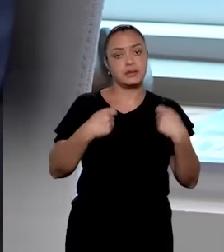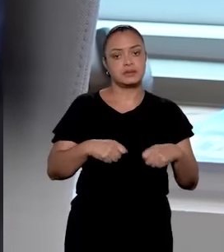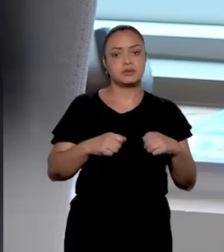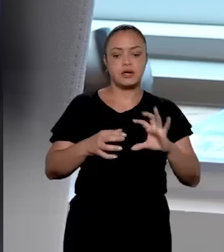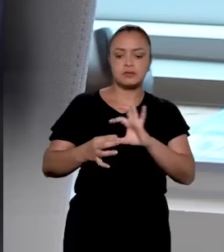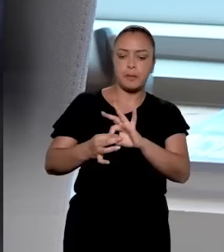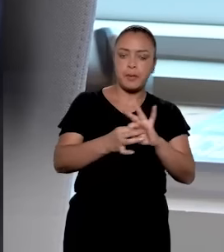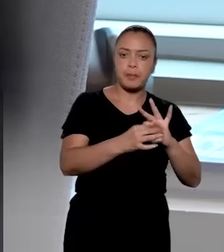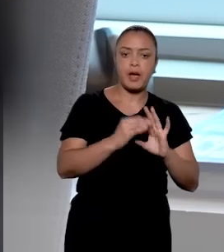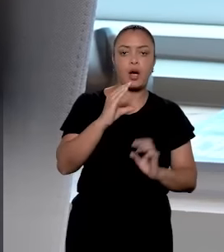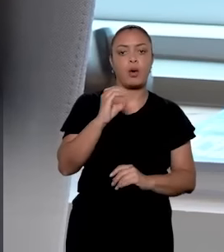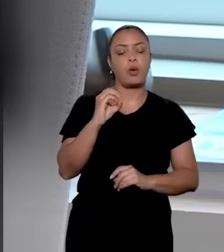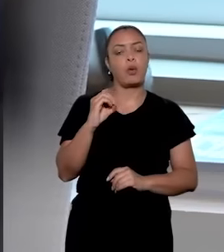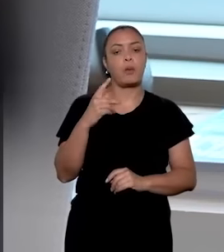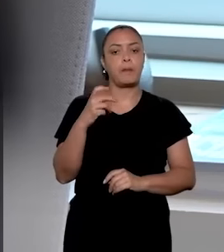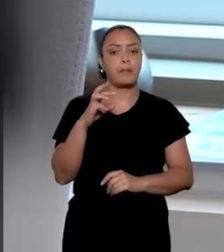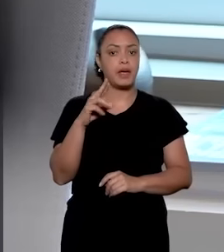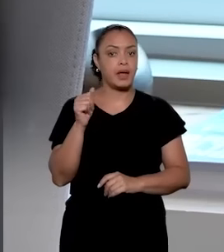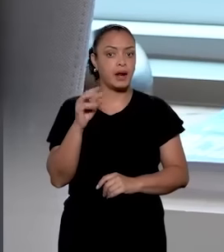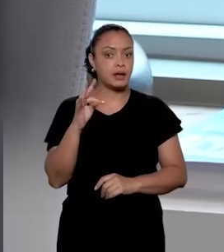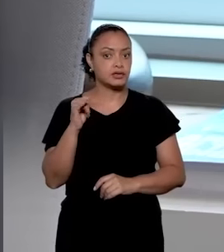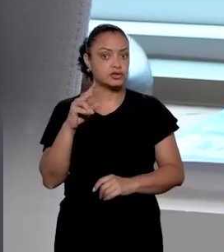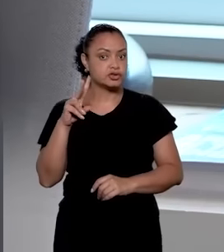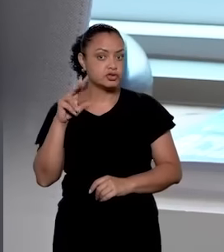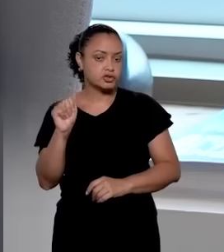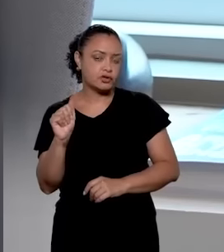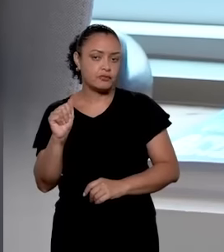Cooperativa, cooperativa é um instrumento privado, não precisa ter dinheiro, nem de